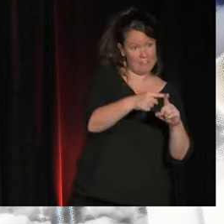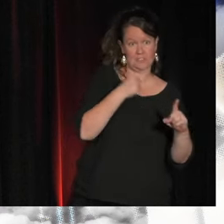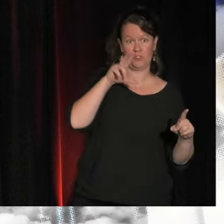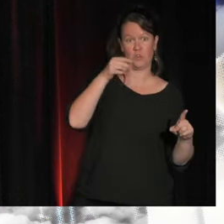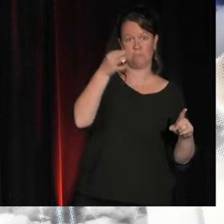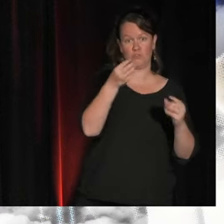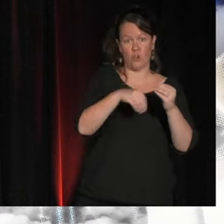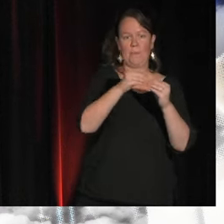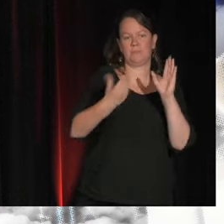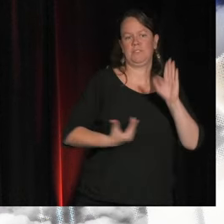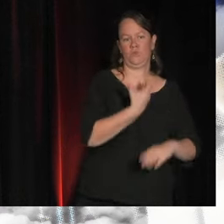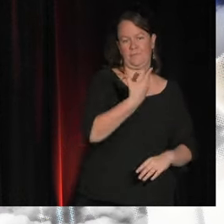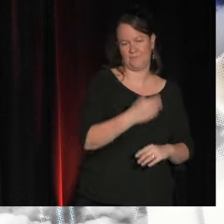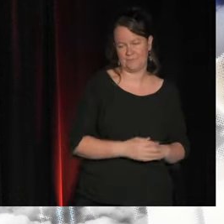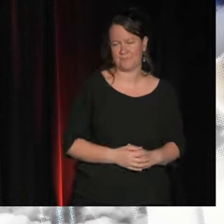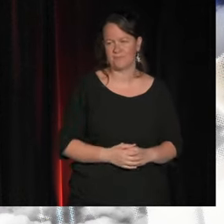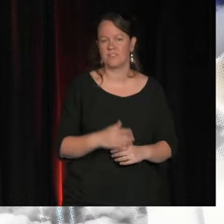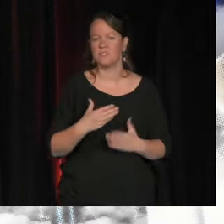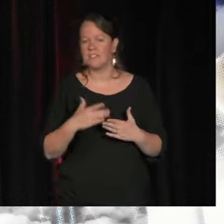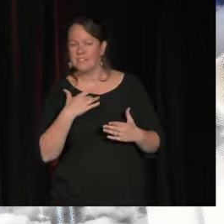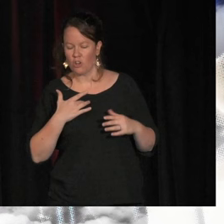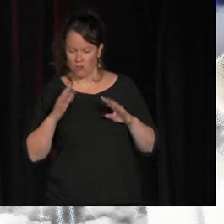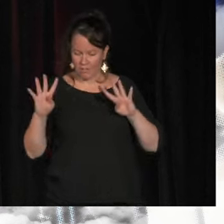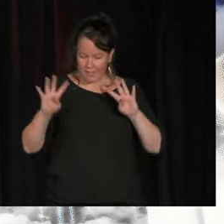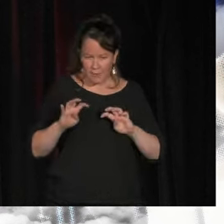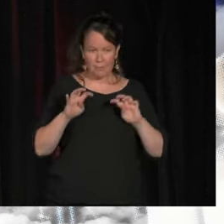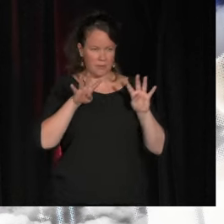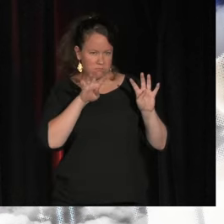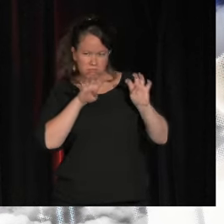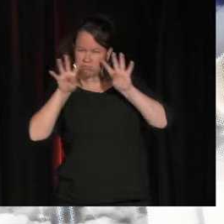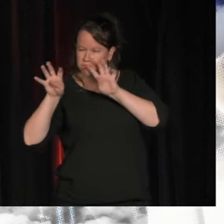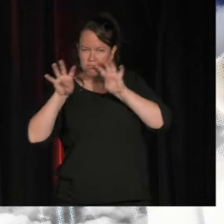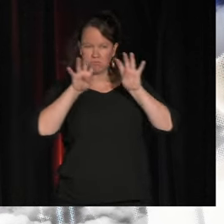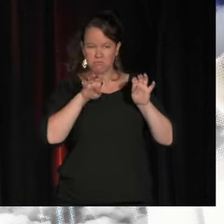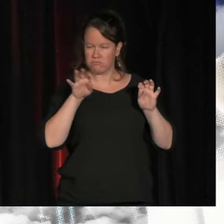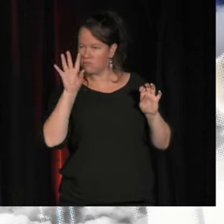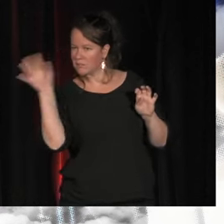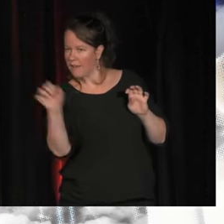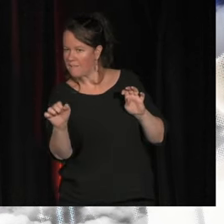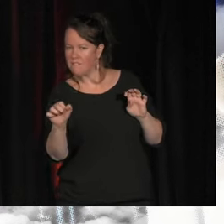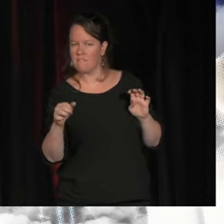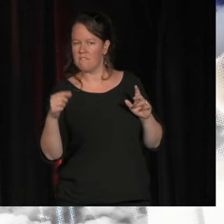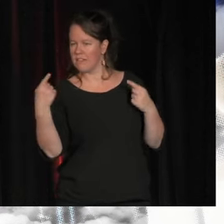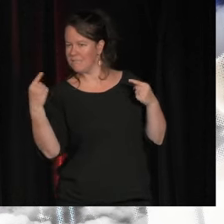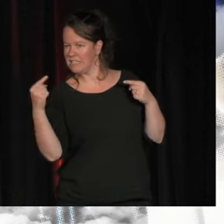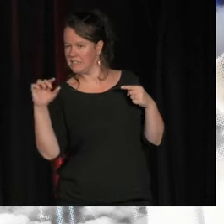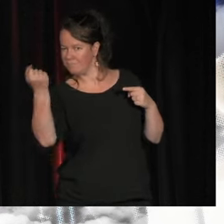à un petit peu prendre position, aller autour, regarder un petit peu. C'est vraiment des lions, vous regardez, il y a un côté, on repère la brebis galeuse, il y a l'orbe de Discorde et tout